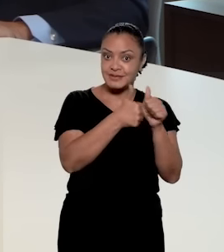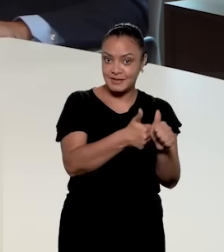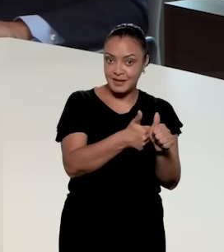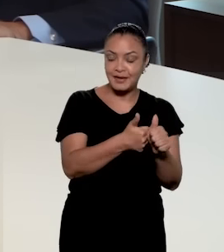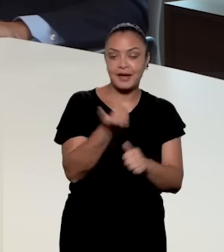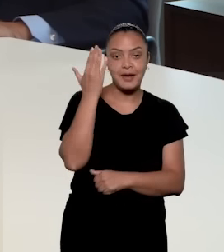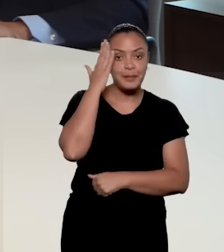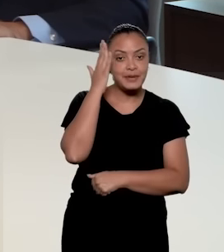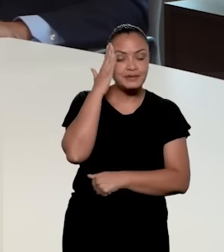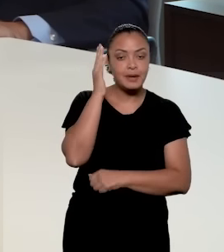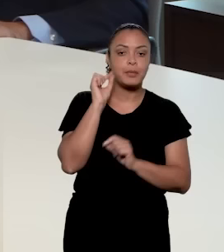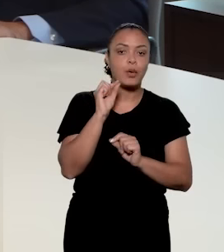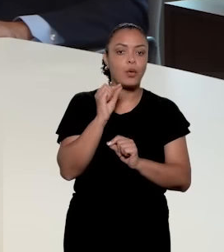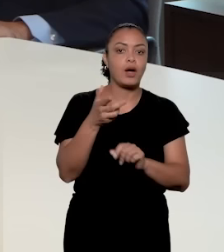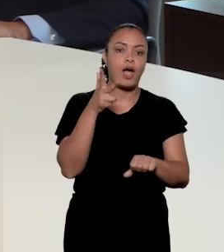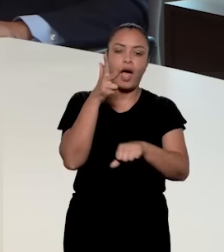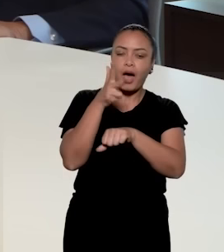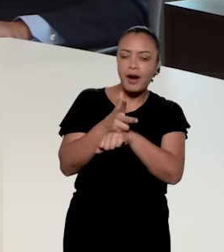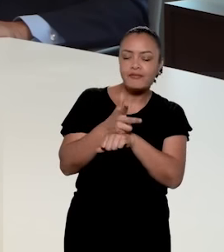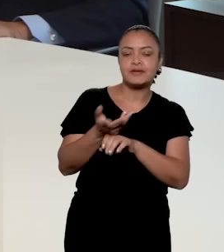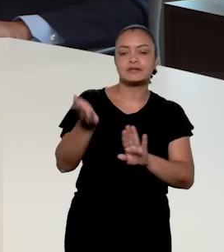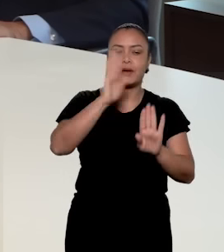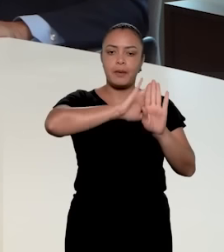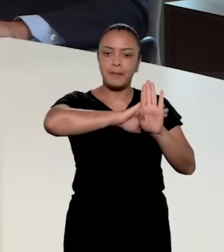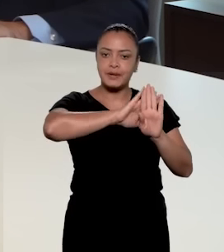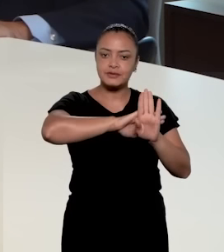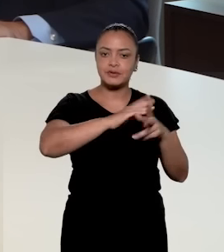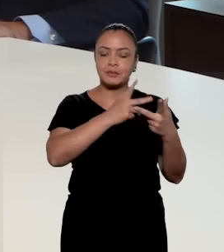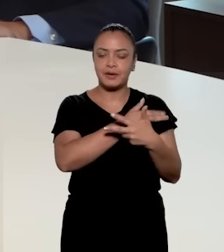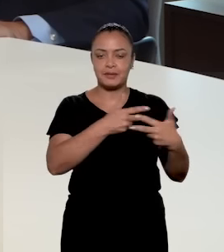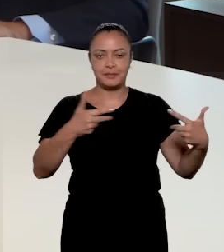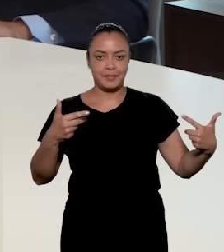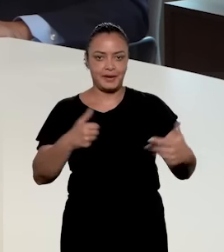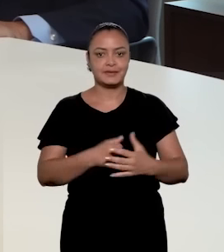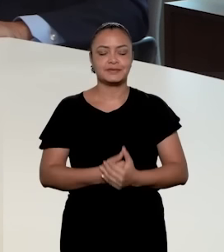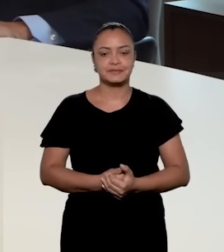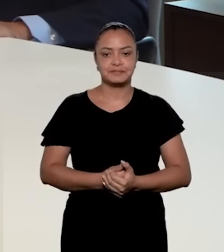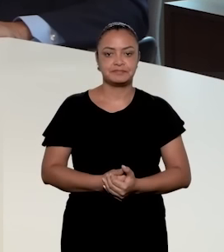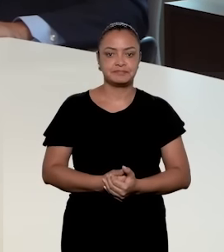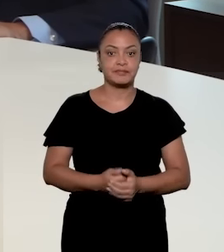Siga a gente por lá, fique por dentro das gravações, dos bastidores e muito mais.